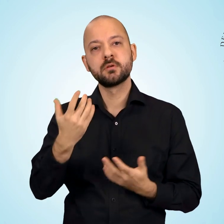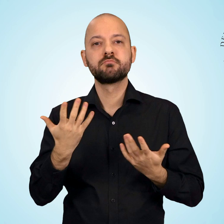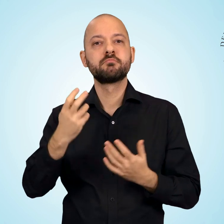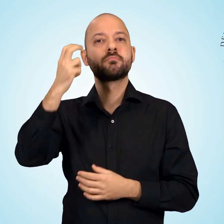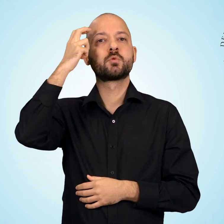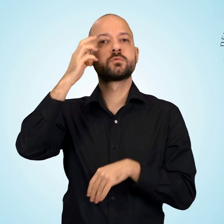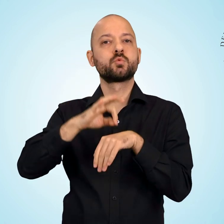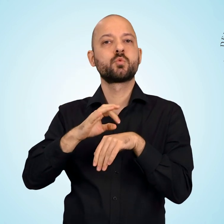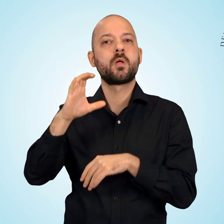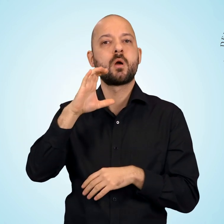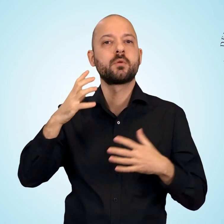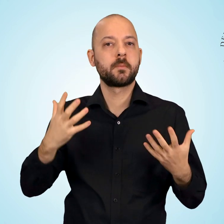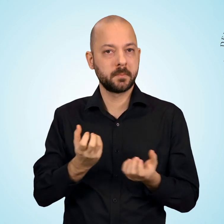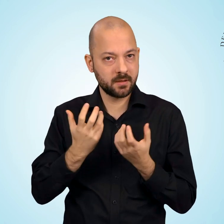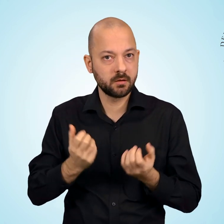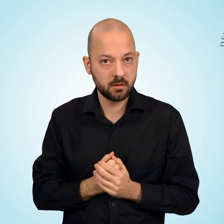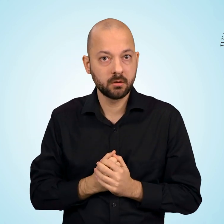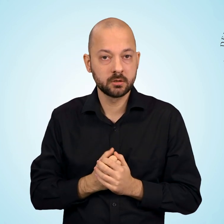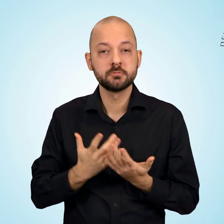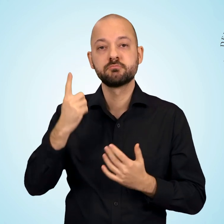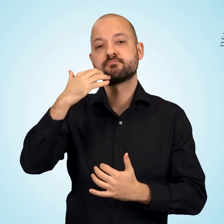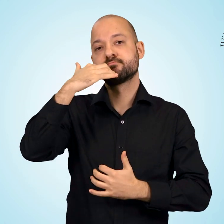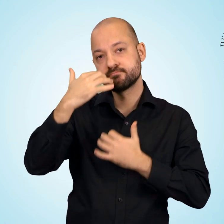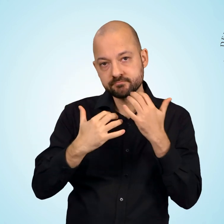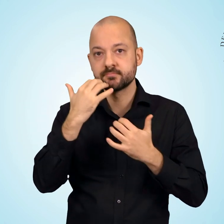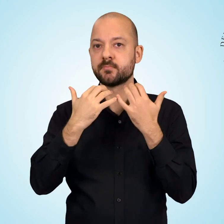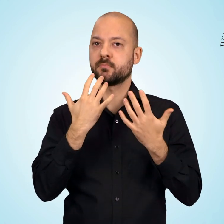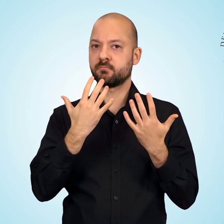Danach wird Prof. Dr. Claudia Becker referieren über: